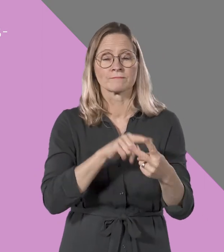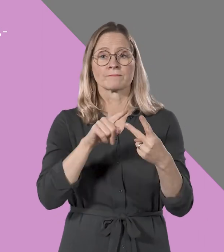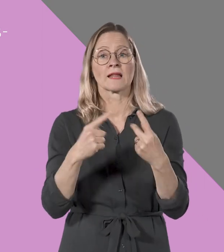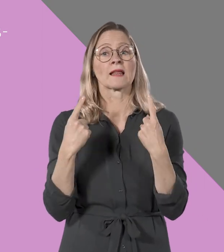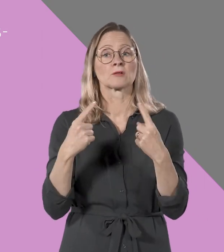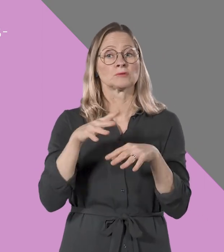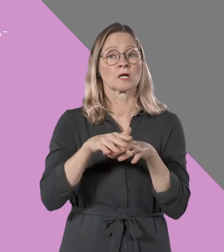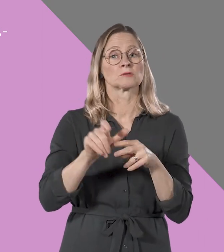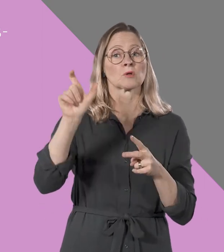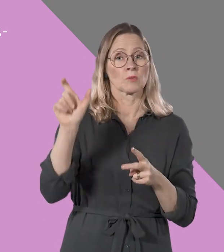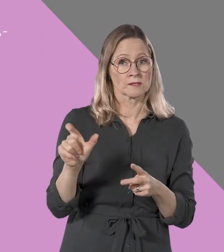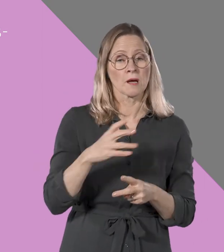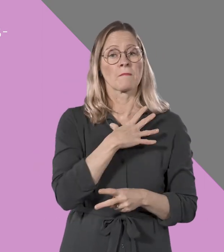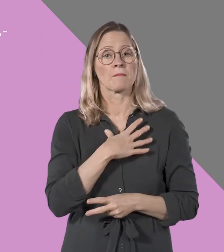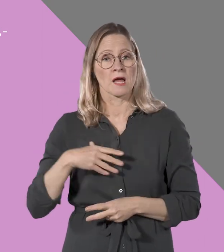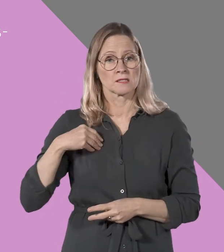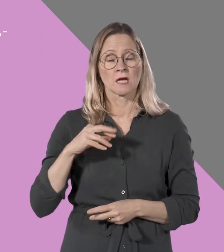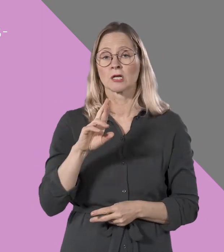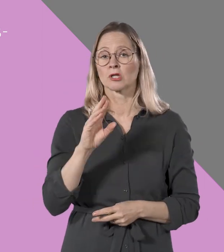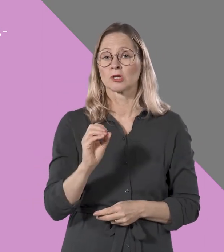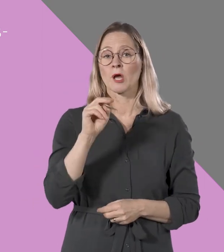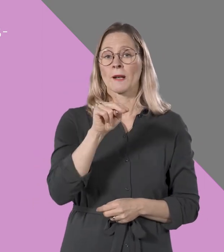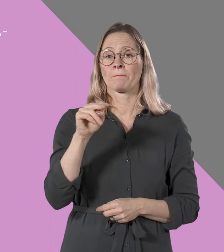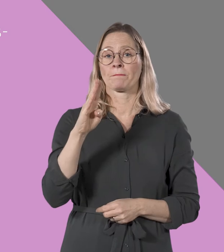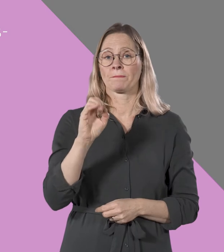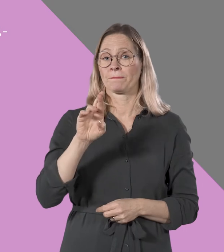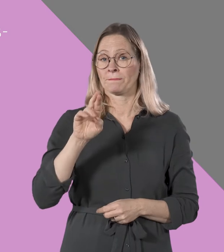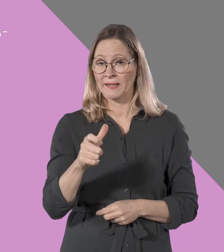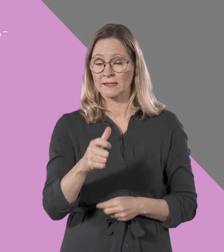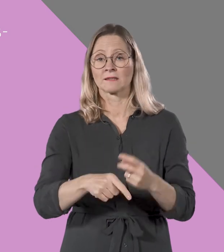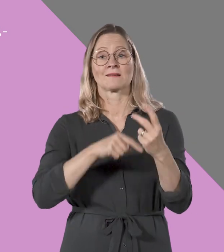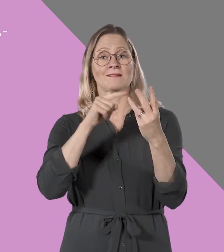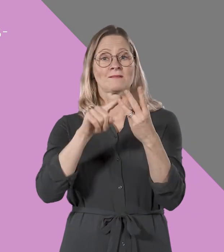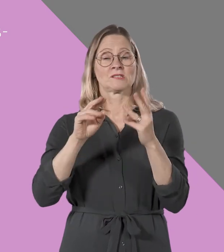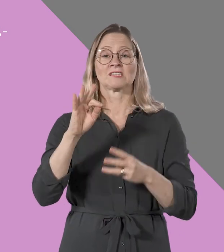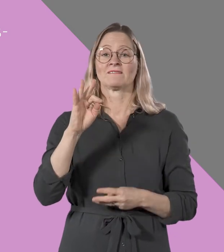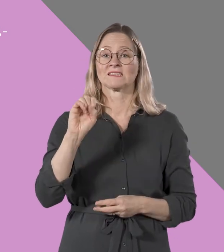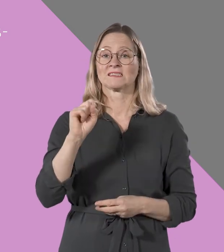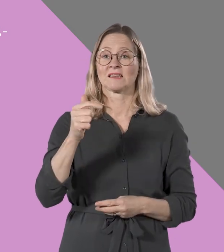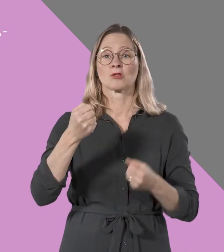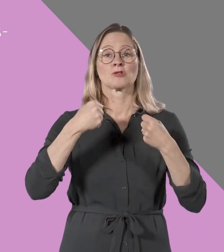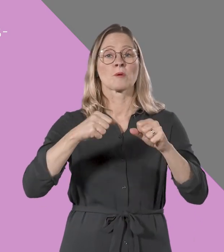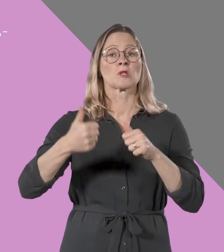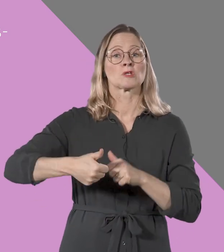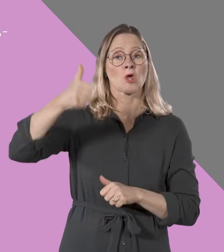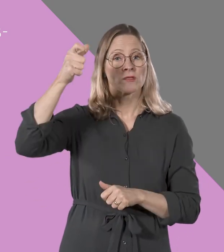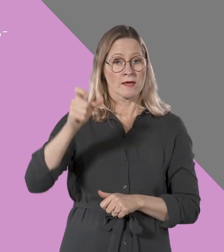erityisasiantuntija Marika Rönnbergiä sekä FST:n toiminnanjohtaja -